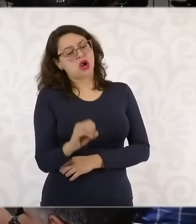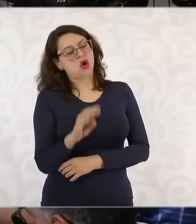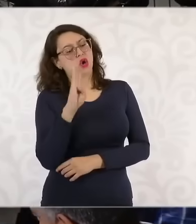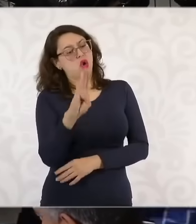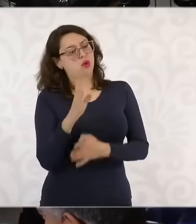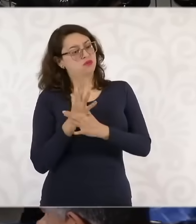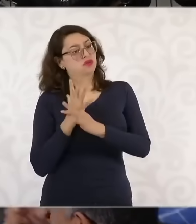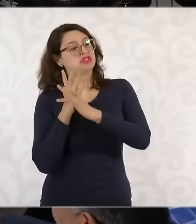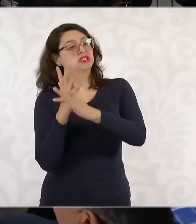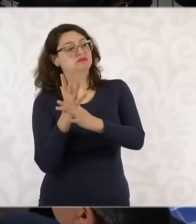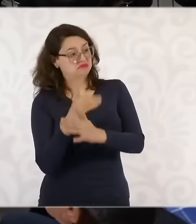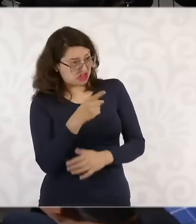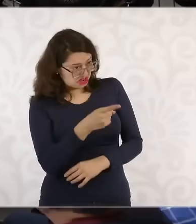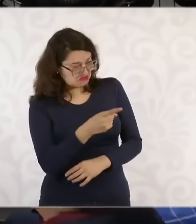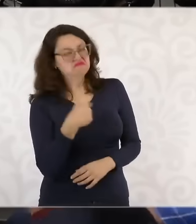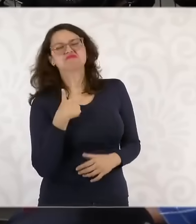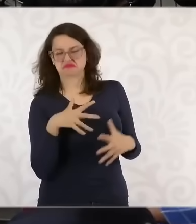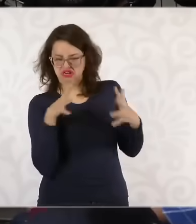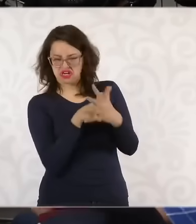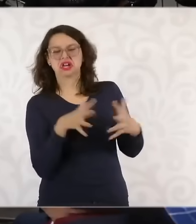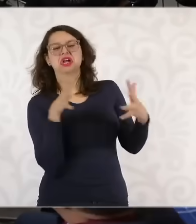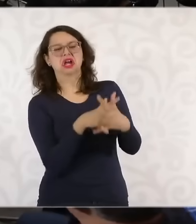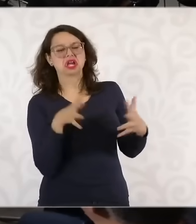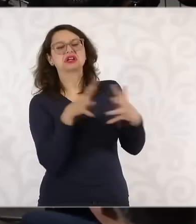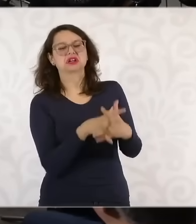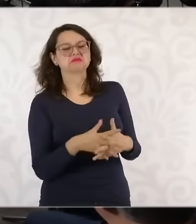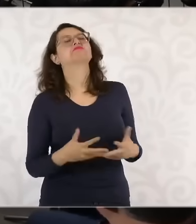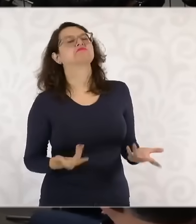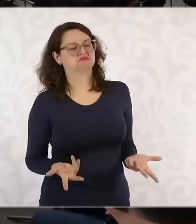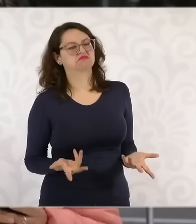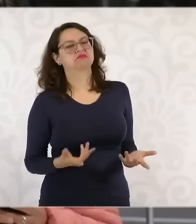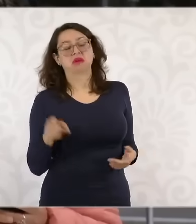guerra sin cuartel. Sí, ellos ellos han sido los encargados de cerrar varias carreteras,